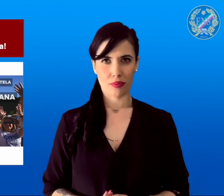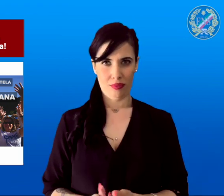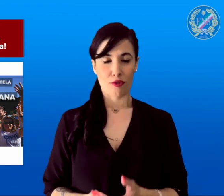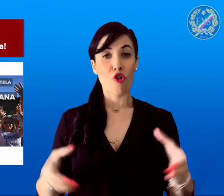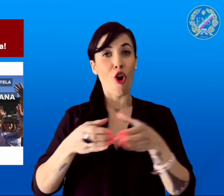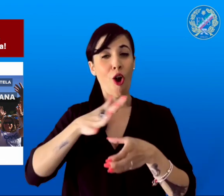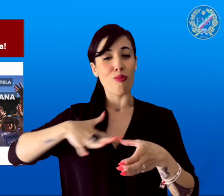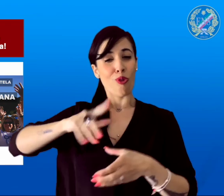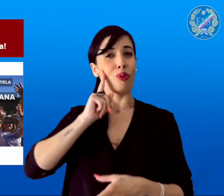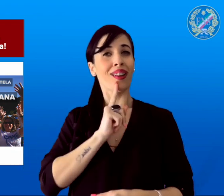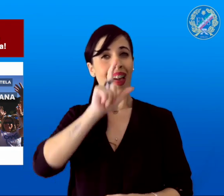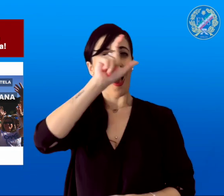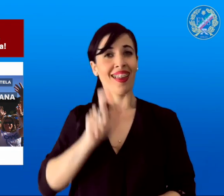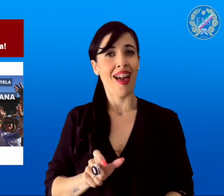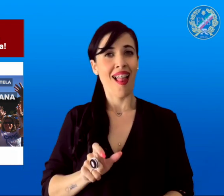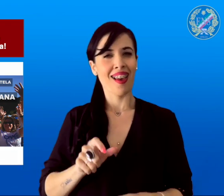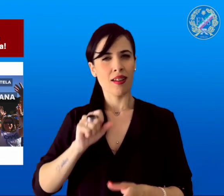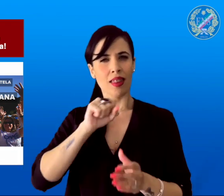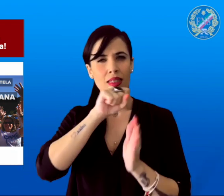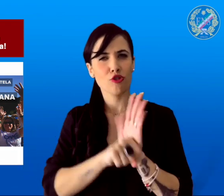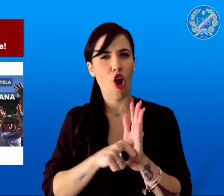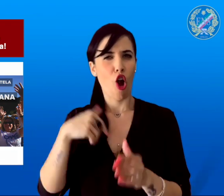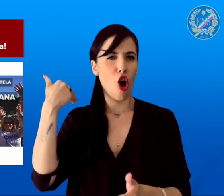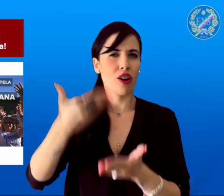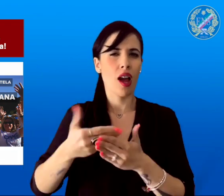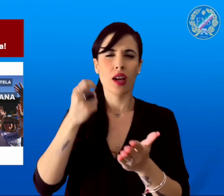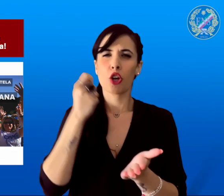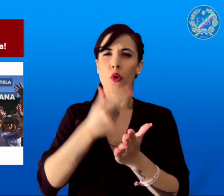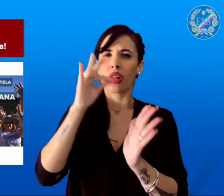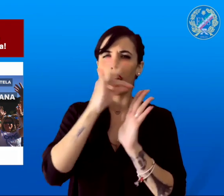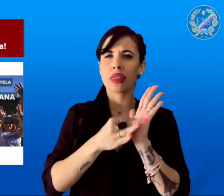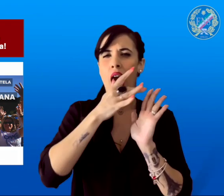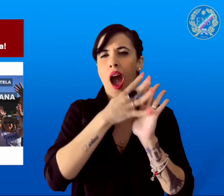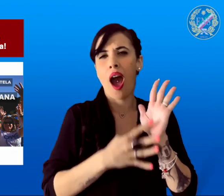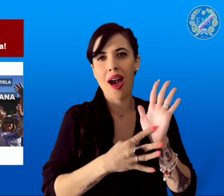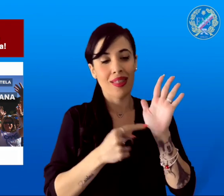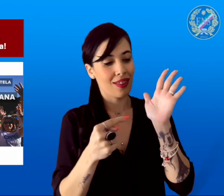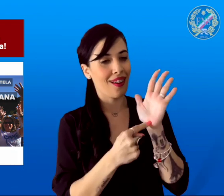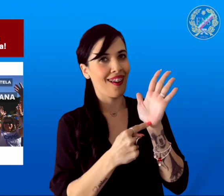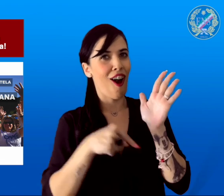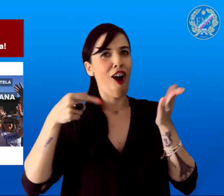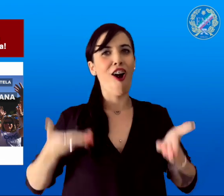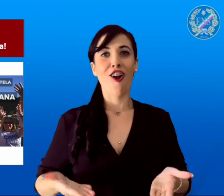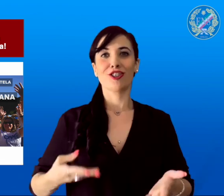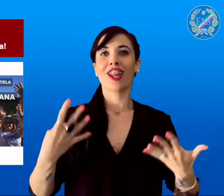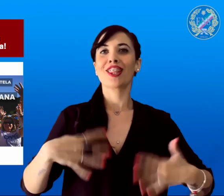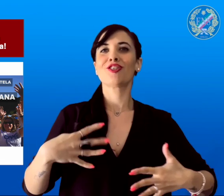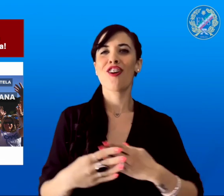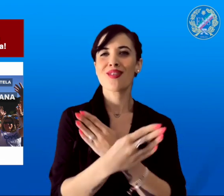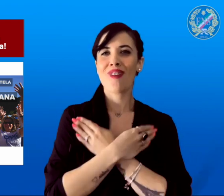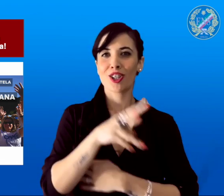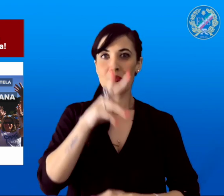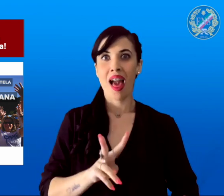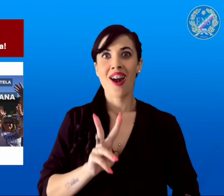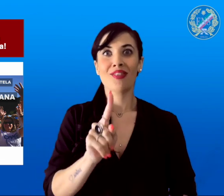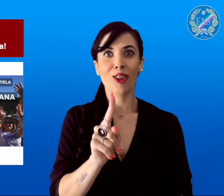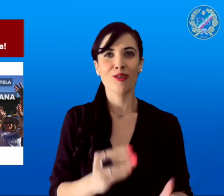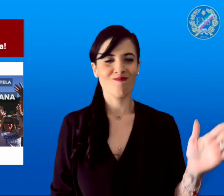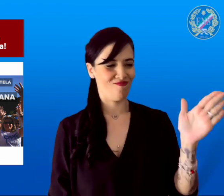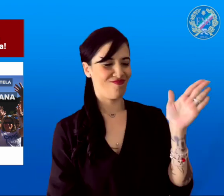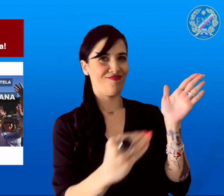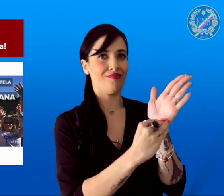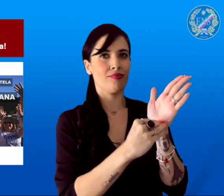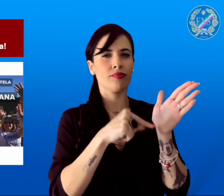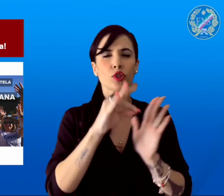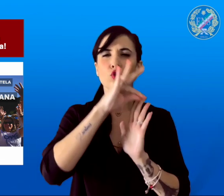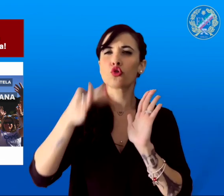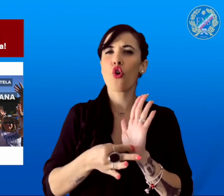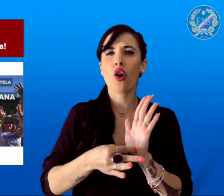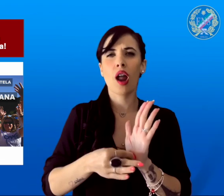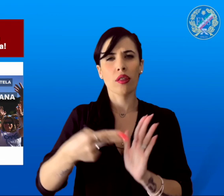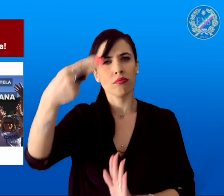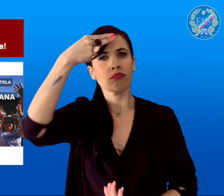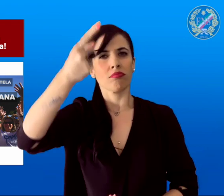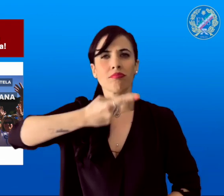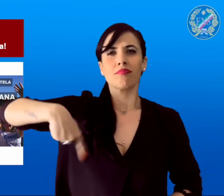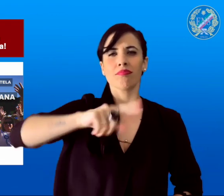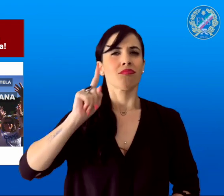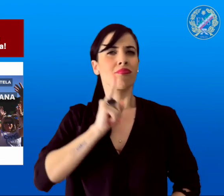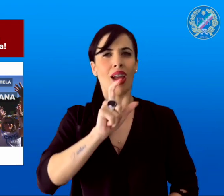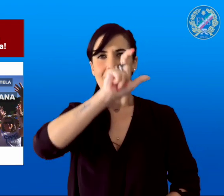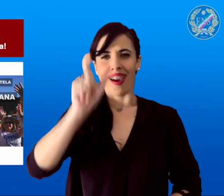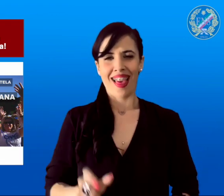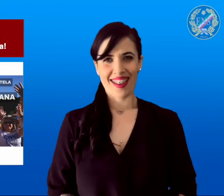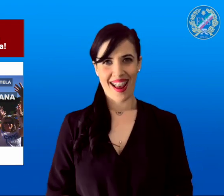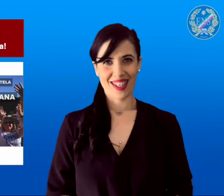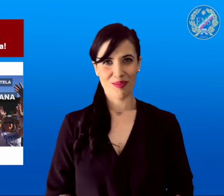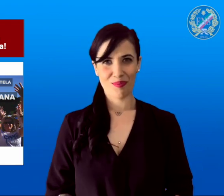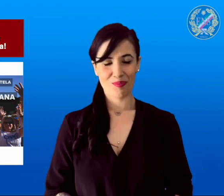Il 19 maggio 2021 entra di diritto nella storia della comunità sorda italiana.